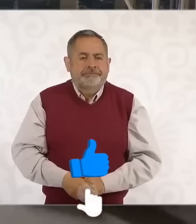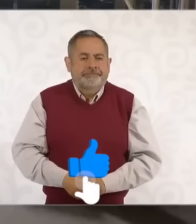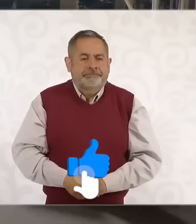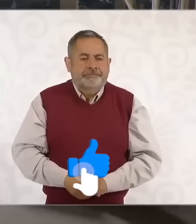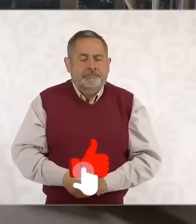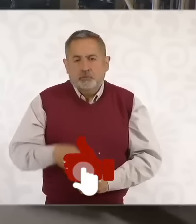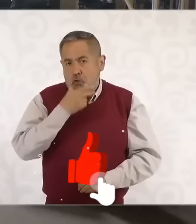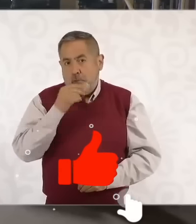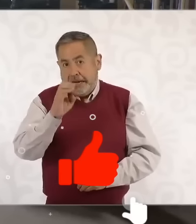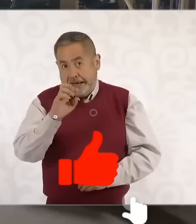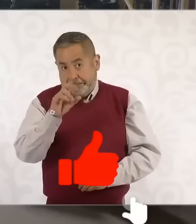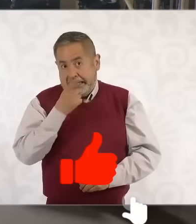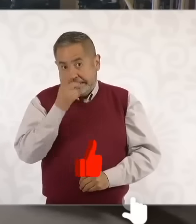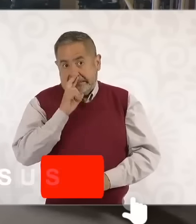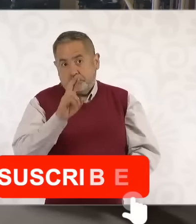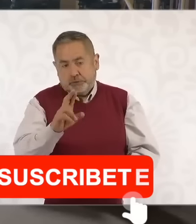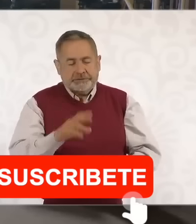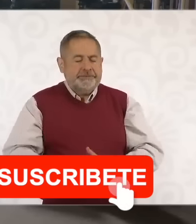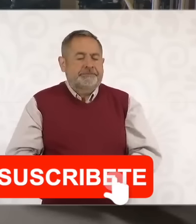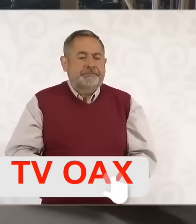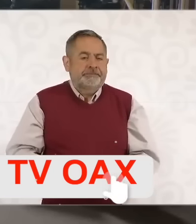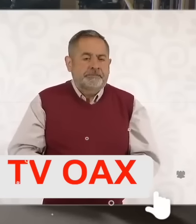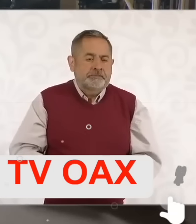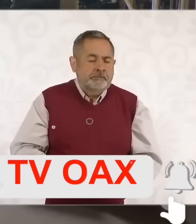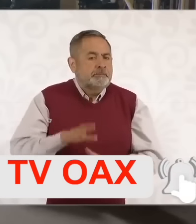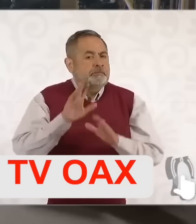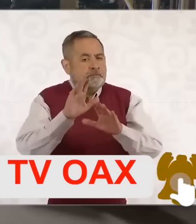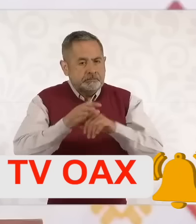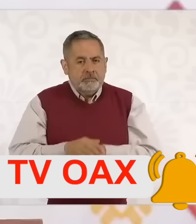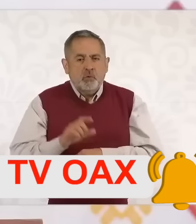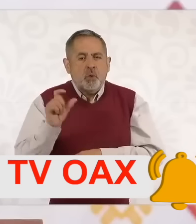Bueno, te diría lo siguiente. El sistema de solución de controversias establecido